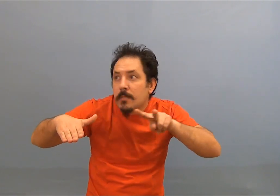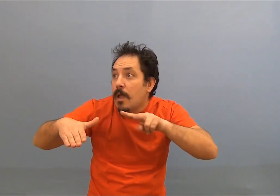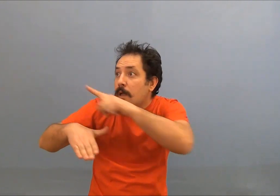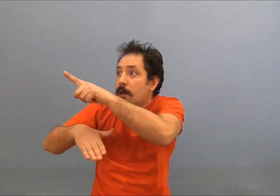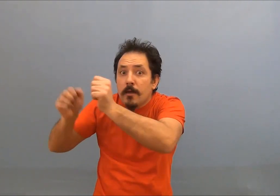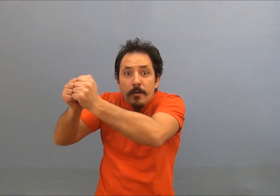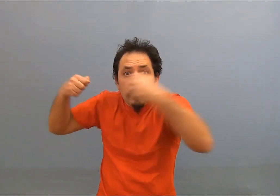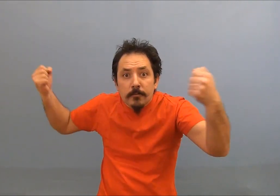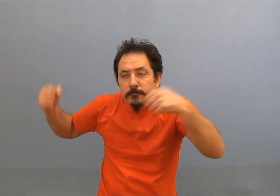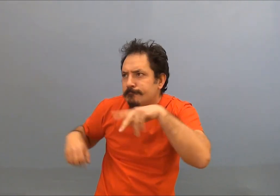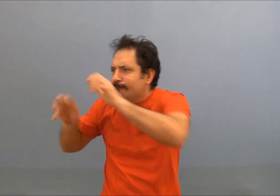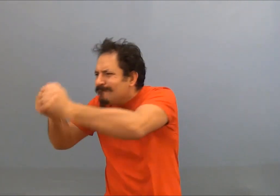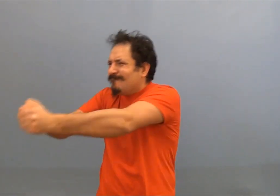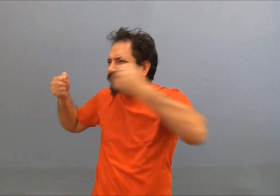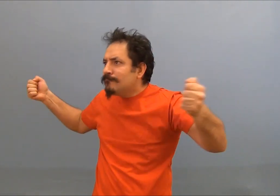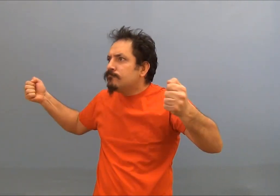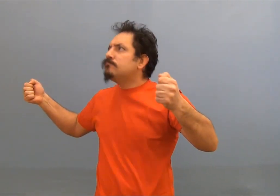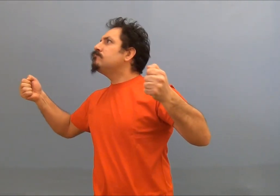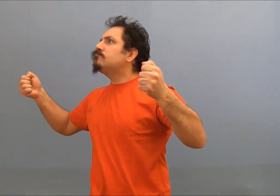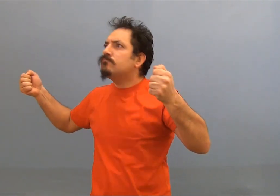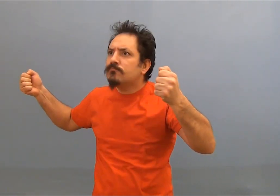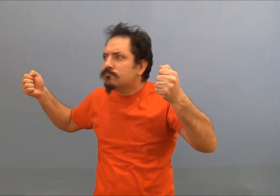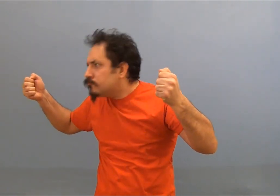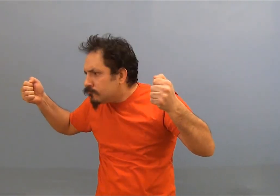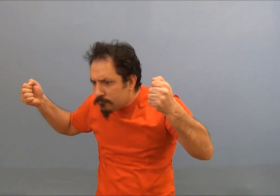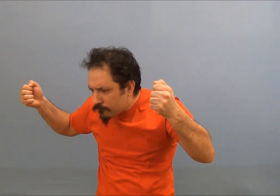guardò dentro un armadio che stava sempre chiuso, e nessuno;